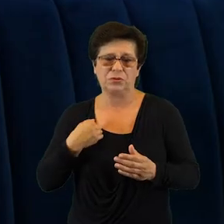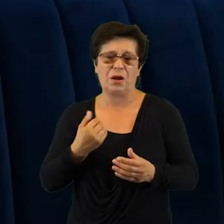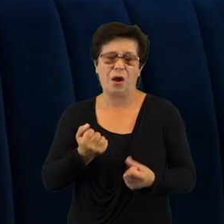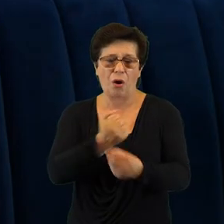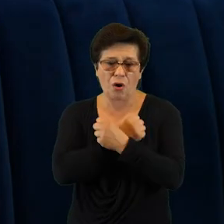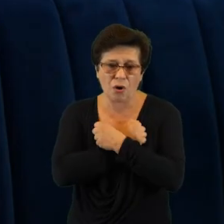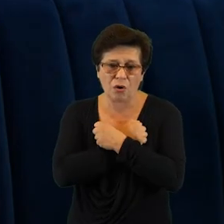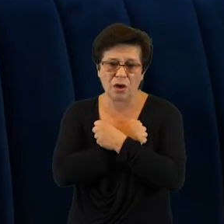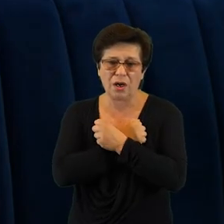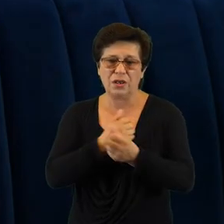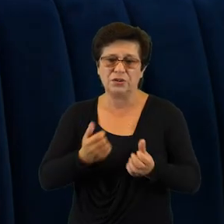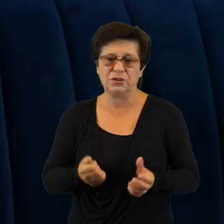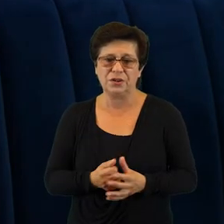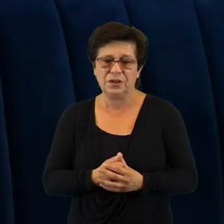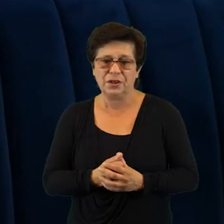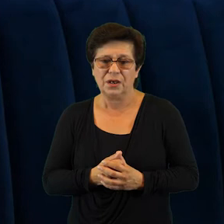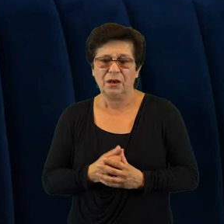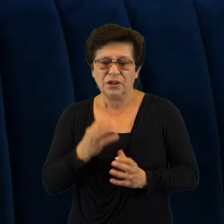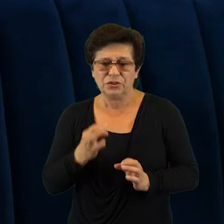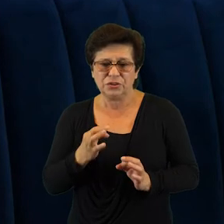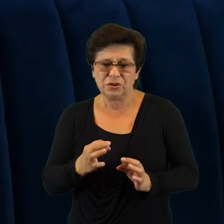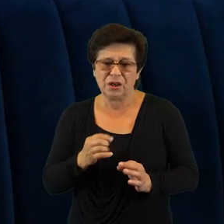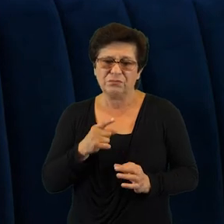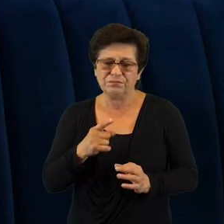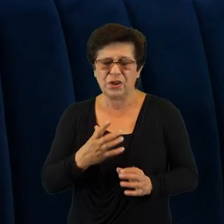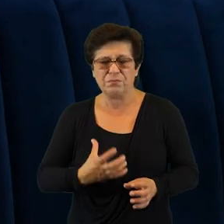Dziś ten felieton czyta się z przykrymi uczuciami,